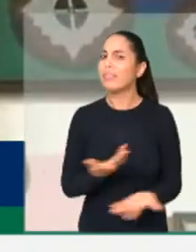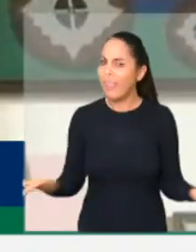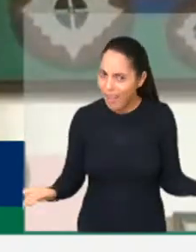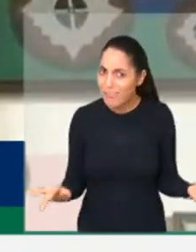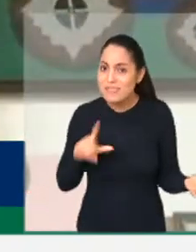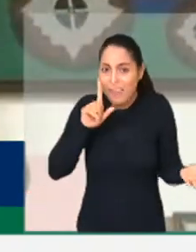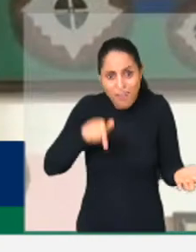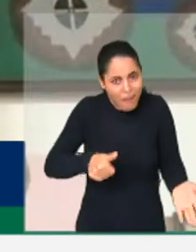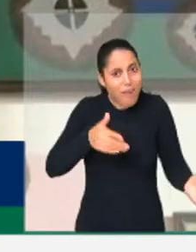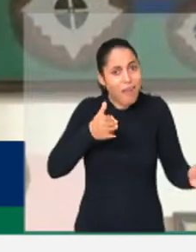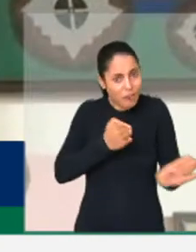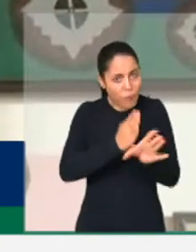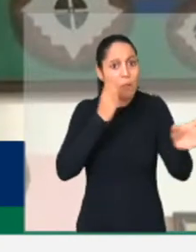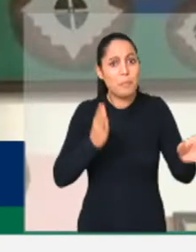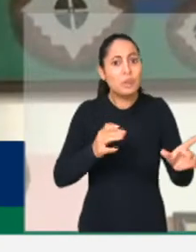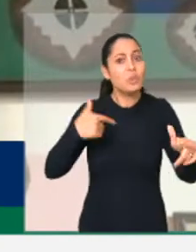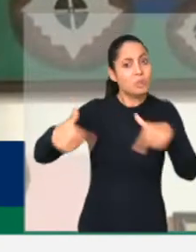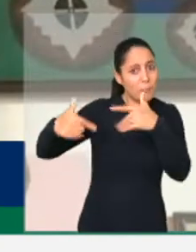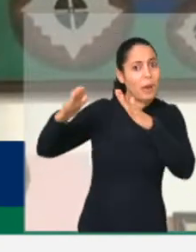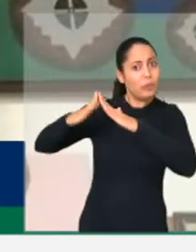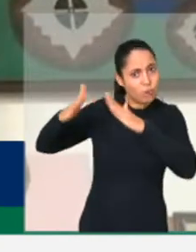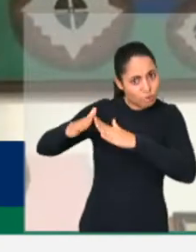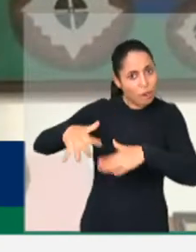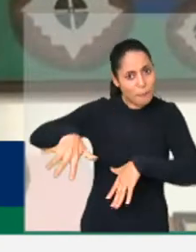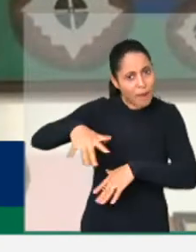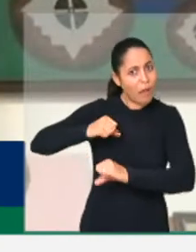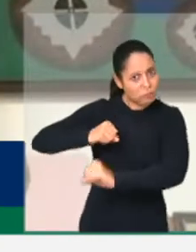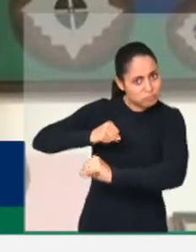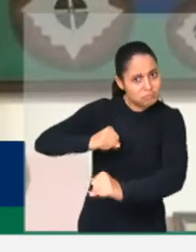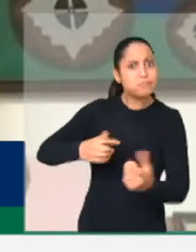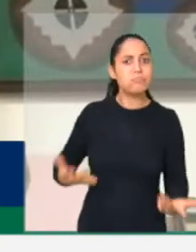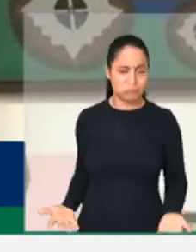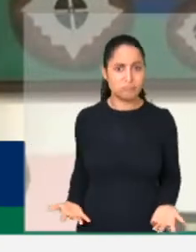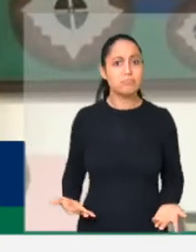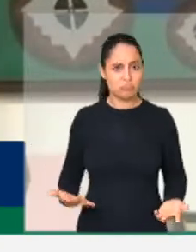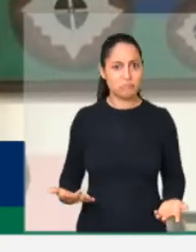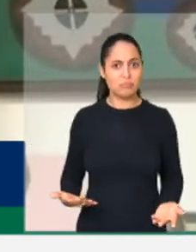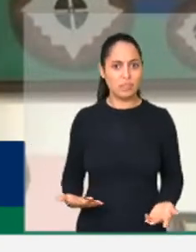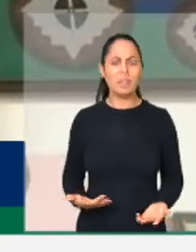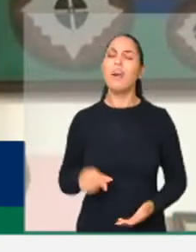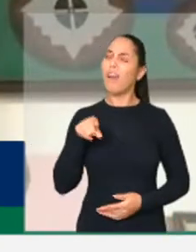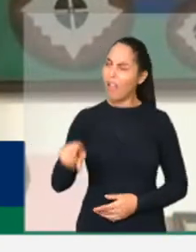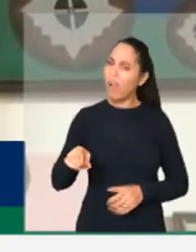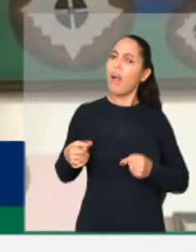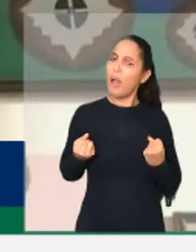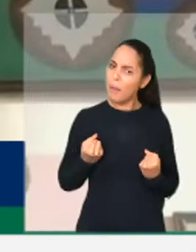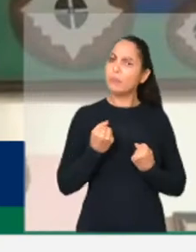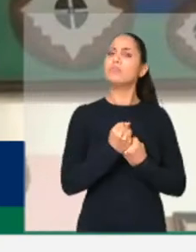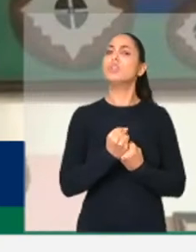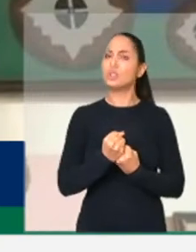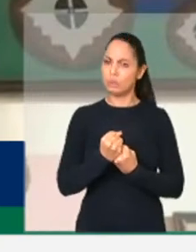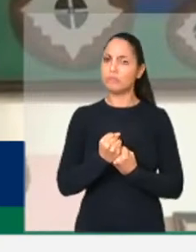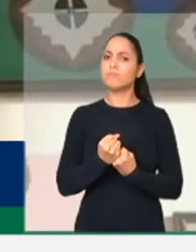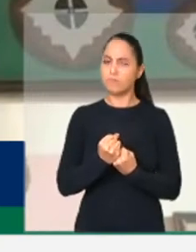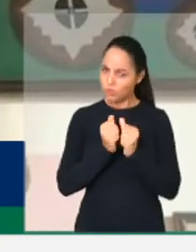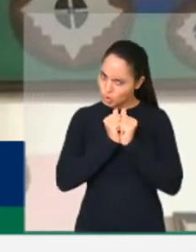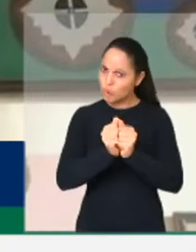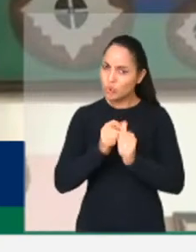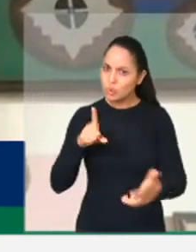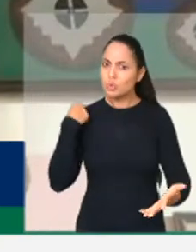QUE ELAS ESTÃO BUSCANDO NESSE MOMENTO QUE É O AUXÍLIO-EMERGENCIAL QUE É TAMBÉM PRIORIZAR A ESTAR... COM A SUA, SUAS VACINAS EM